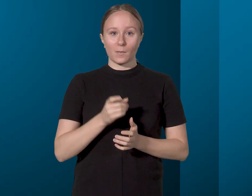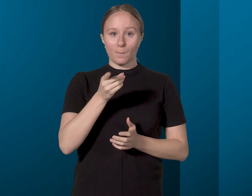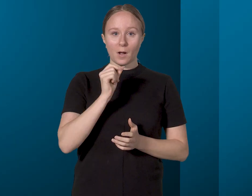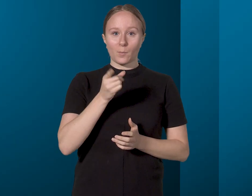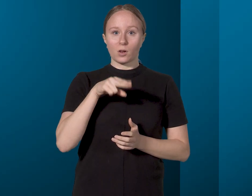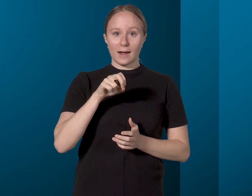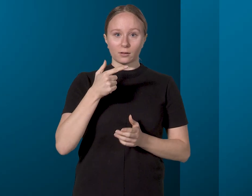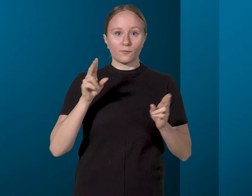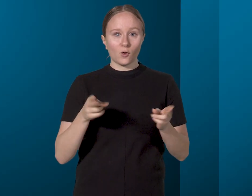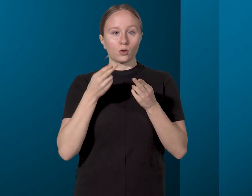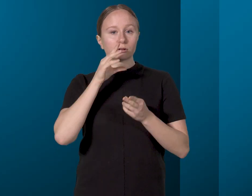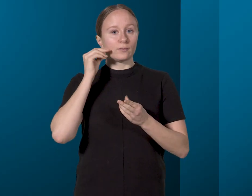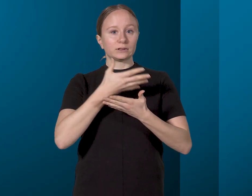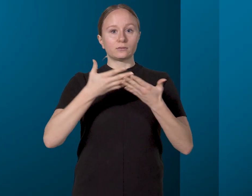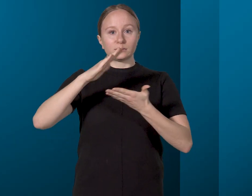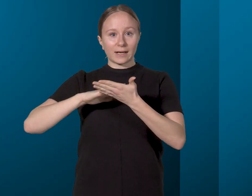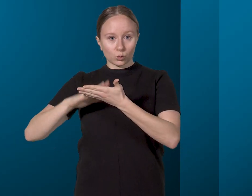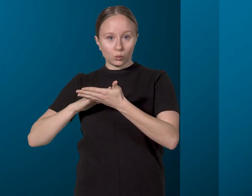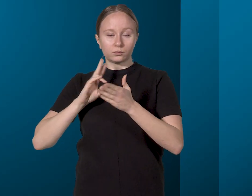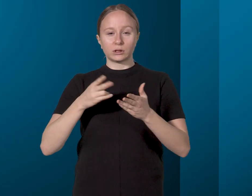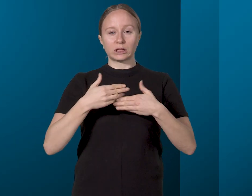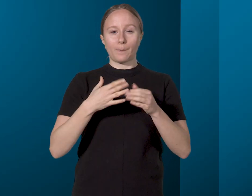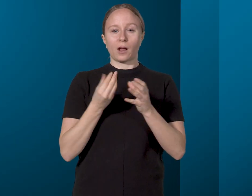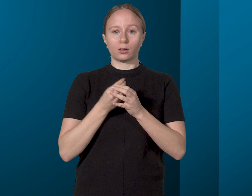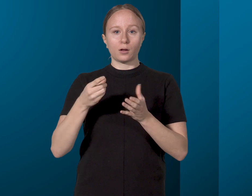Papunet förnyade sina svenskspråkiga sidor och samarbetade med -